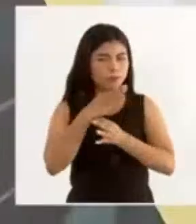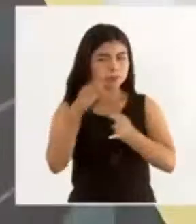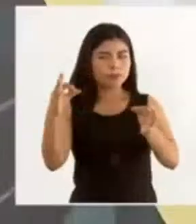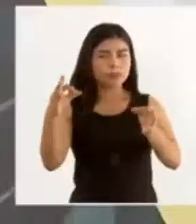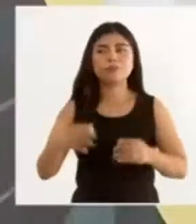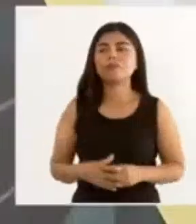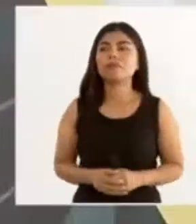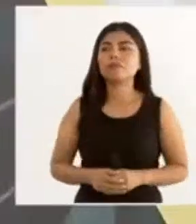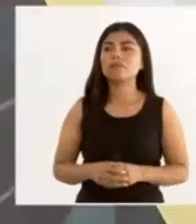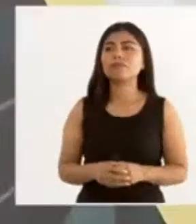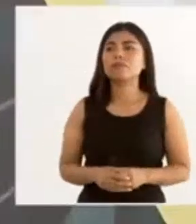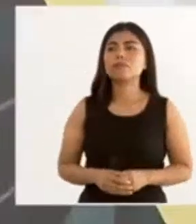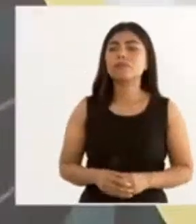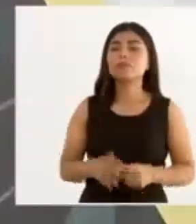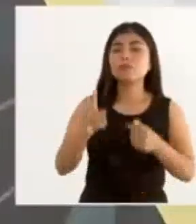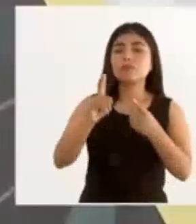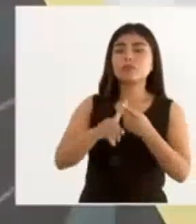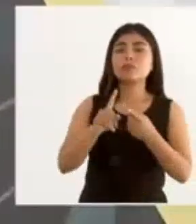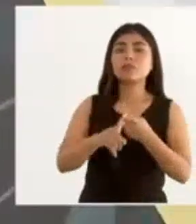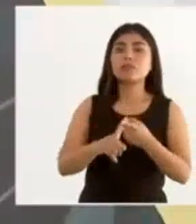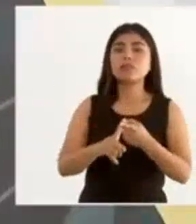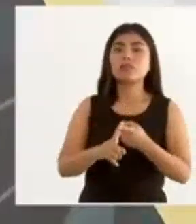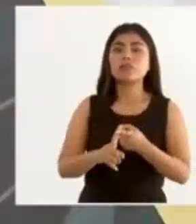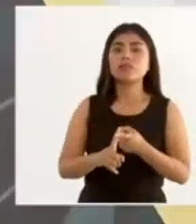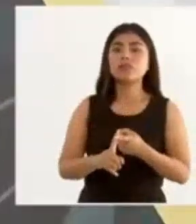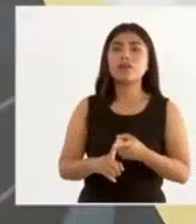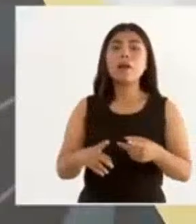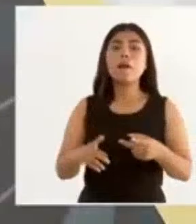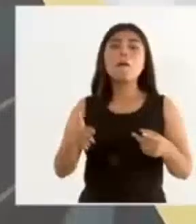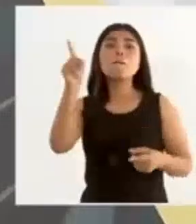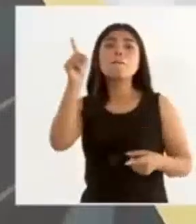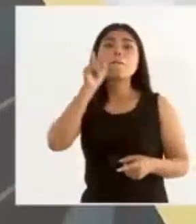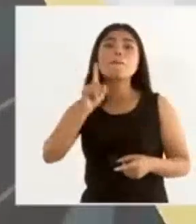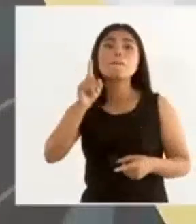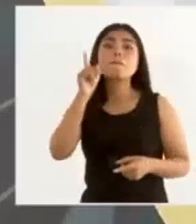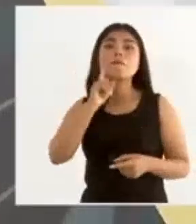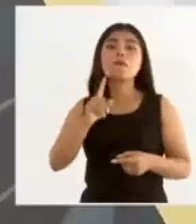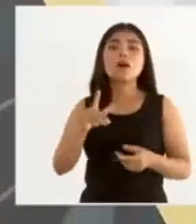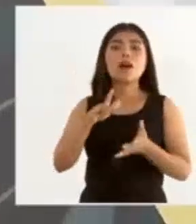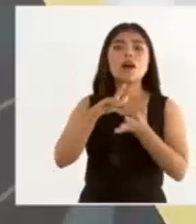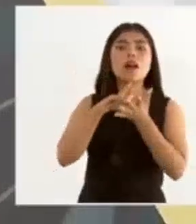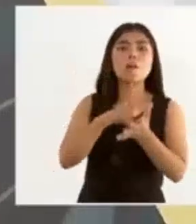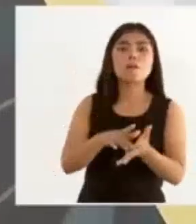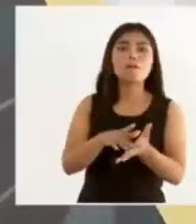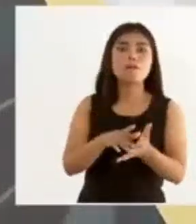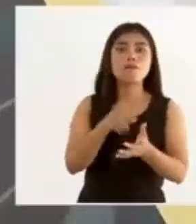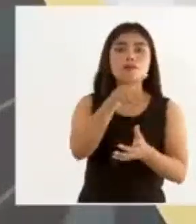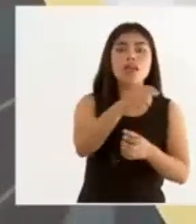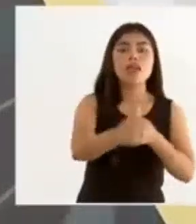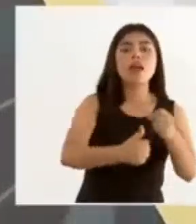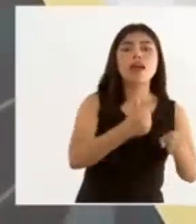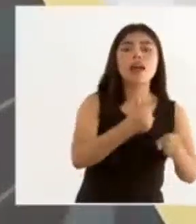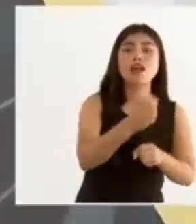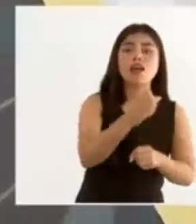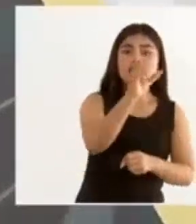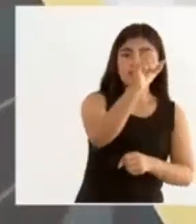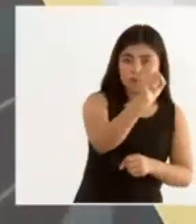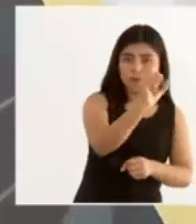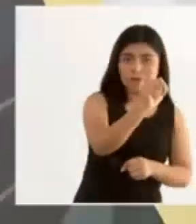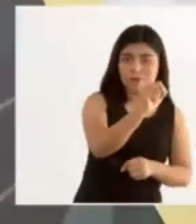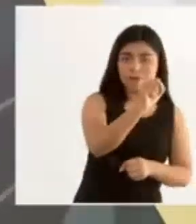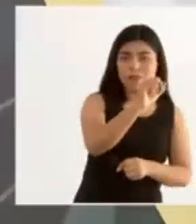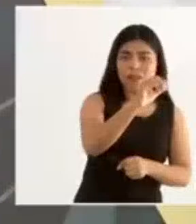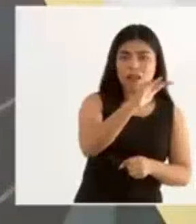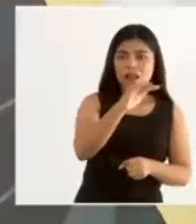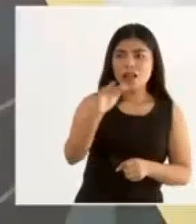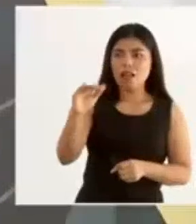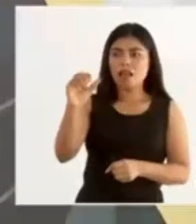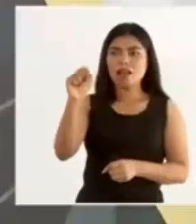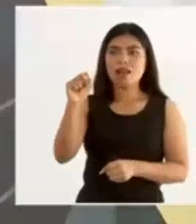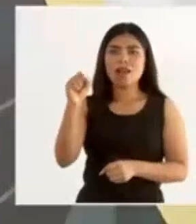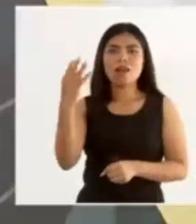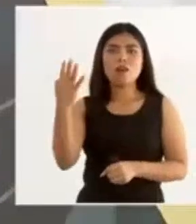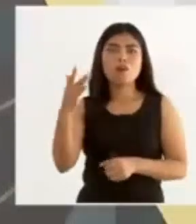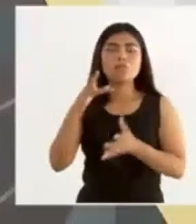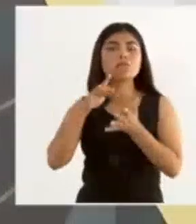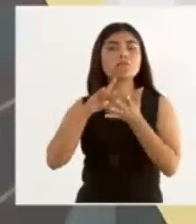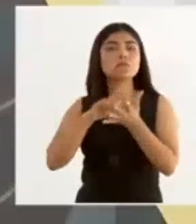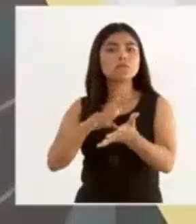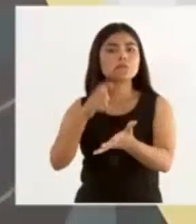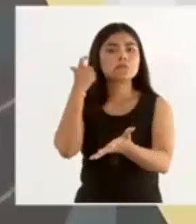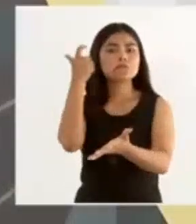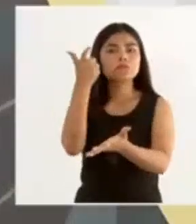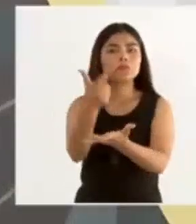El primero, apoyo a todas las mujeres de 60 a 64 años de edad. Ya todas las de 63 y 64 ya lo